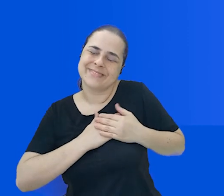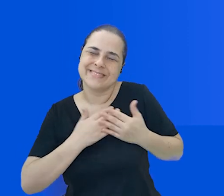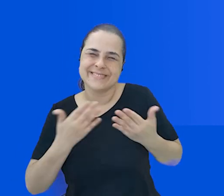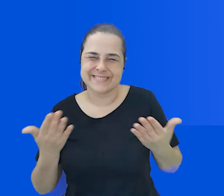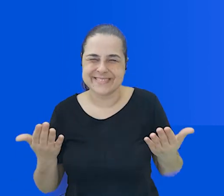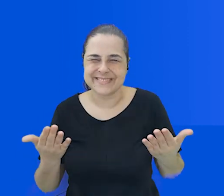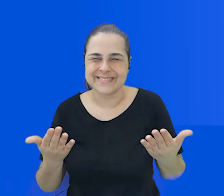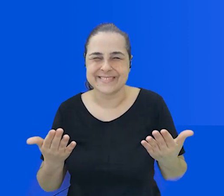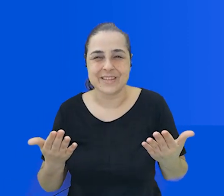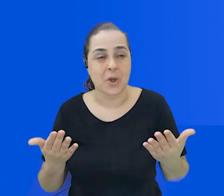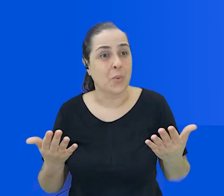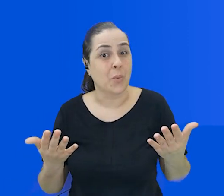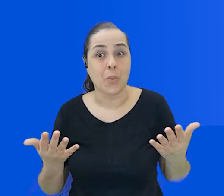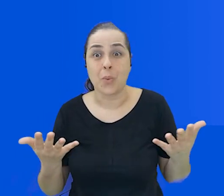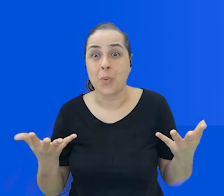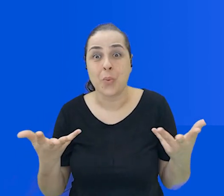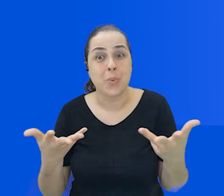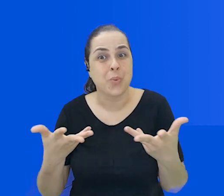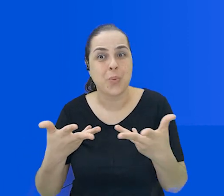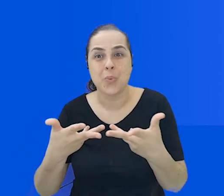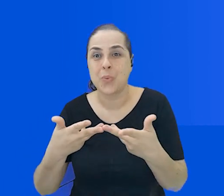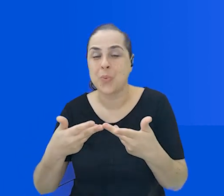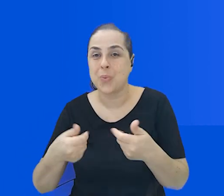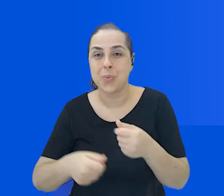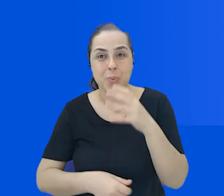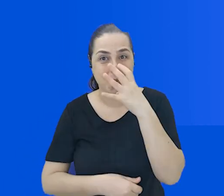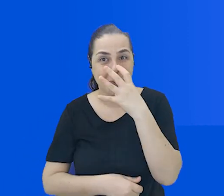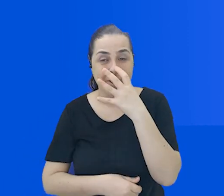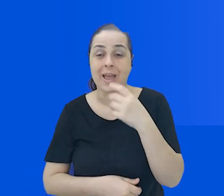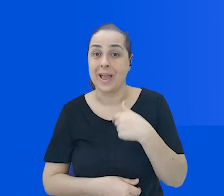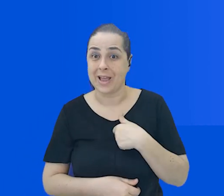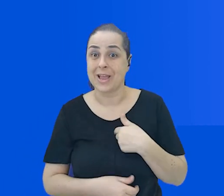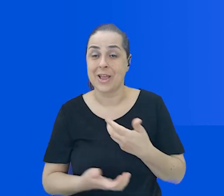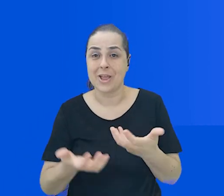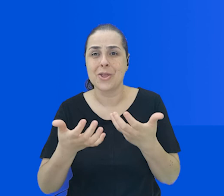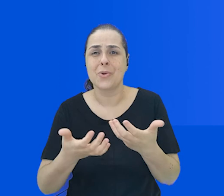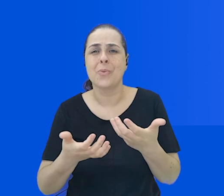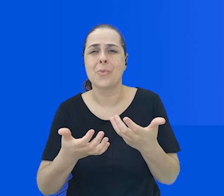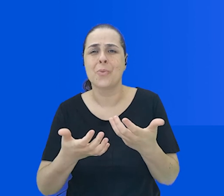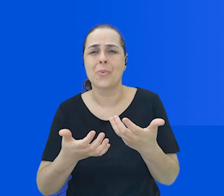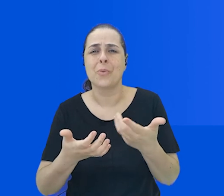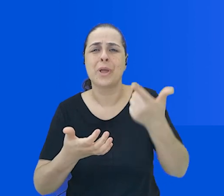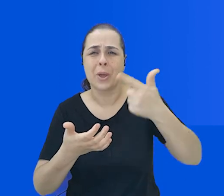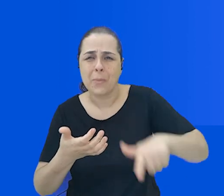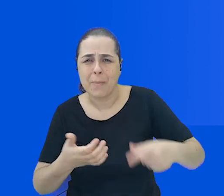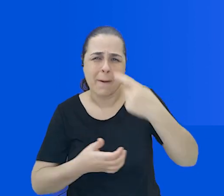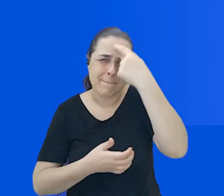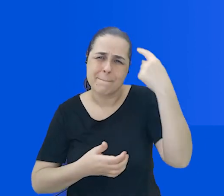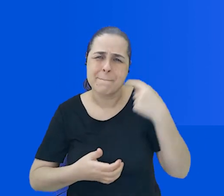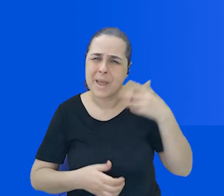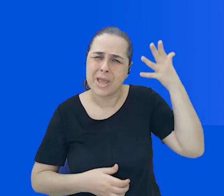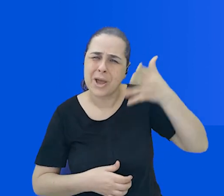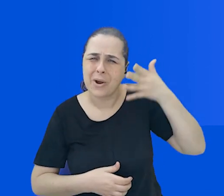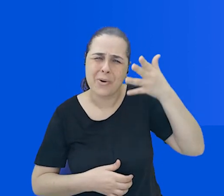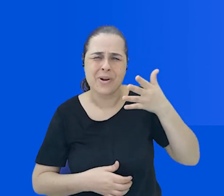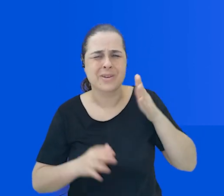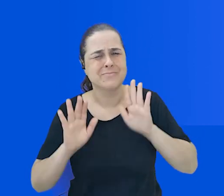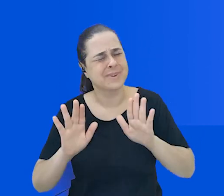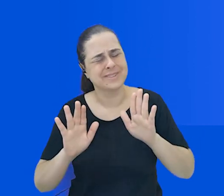Ca, mais alguma coisa? - Gente! Que show! Ah, eu quero mais meia hora mas a gente não vai ficar aqui mais meia hora